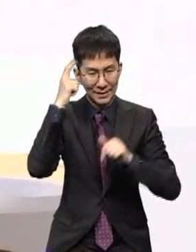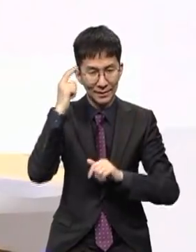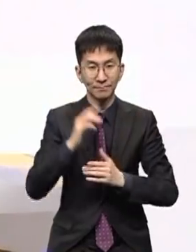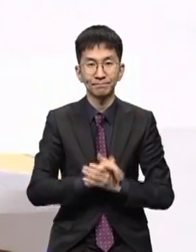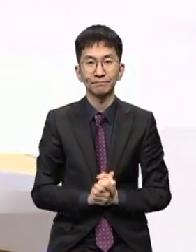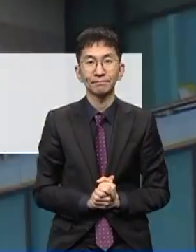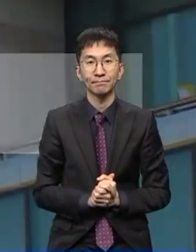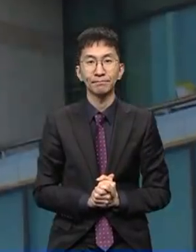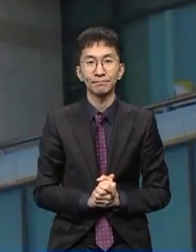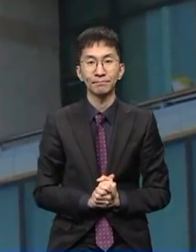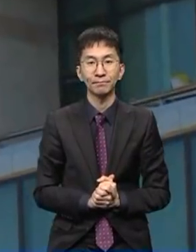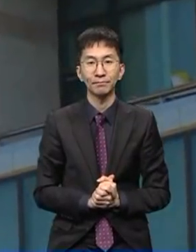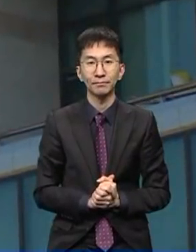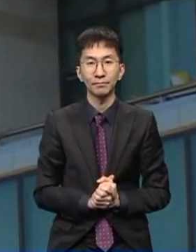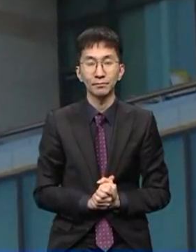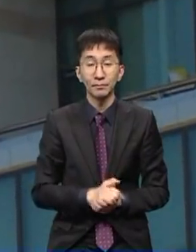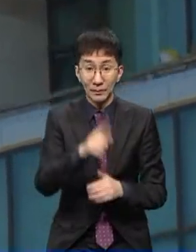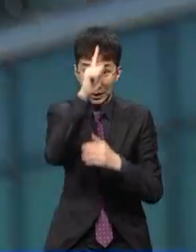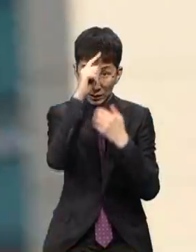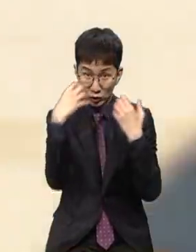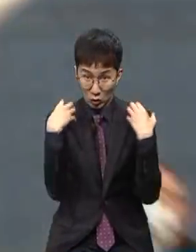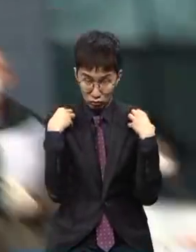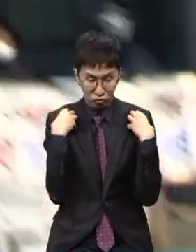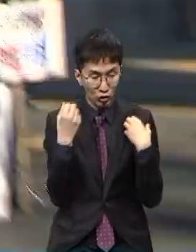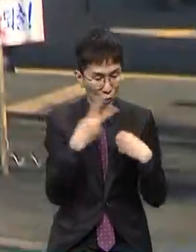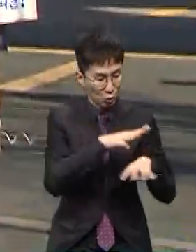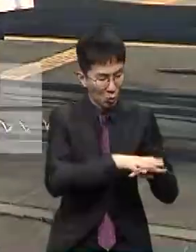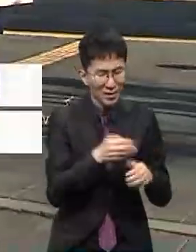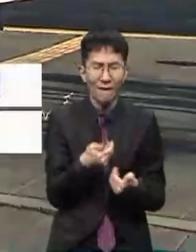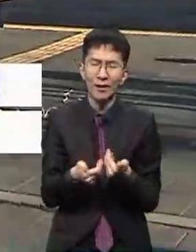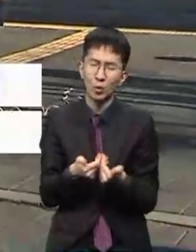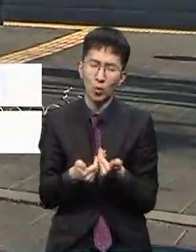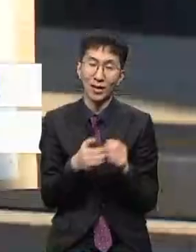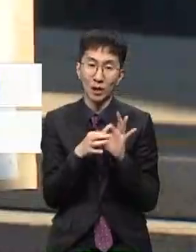(기자) 정부와 농가의 갈등이 이어지는 가운데 일률적인 살처분 방식을 개선해야